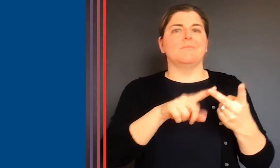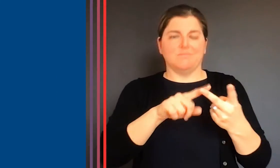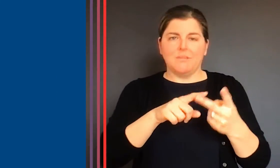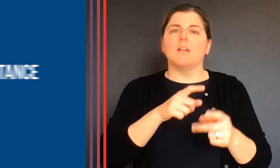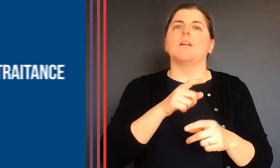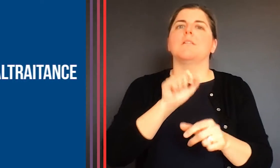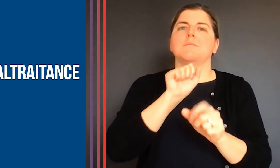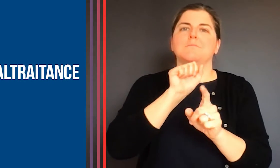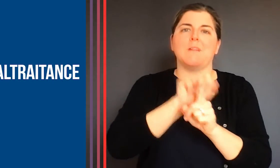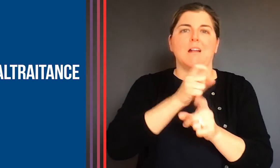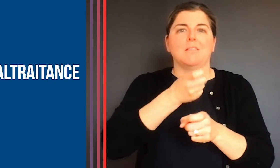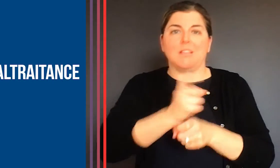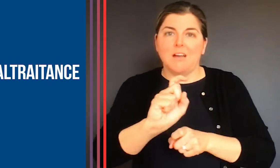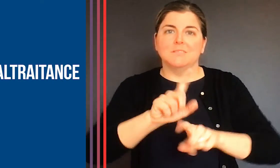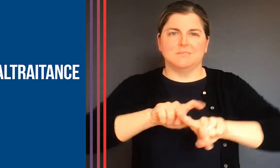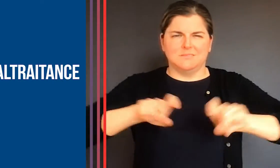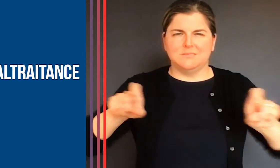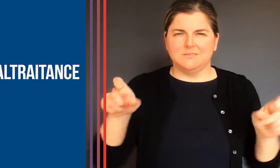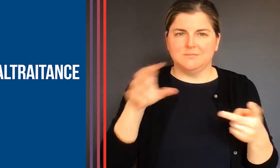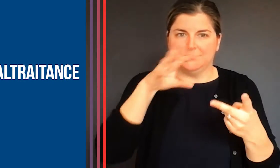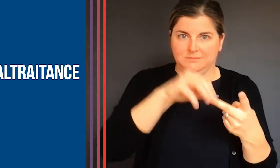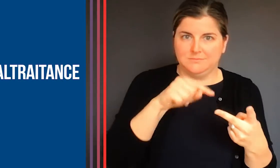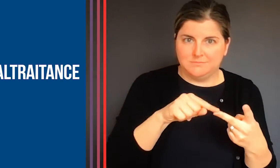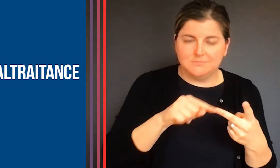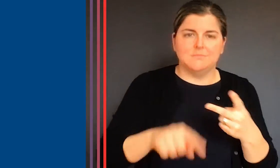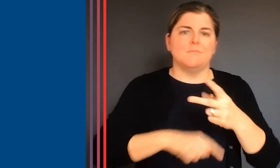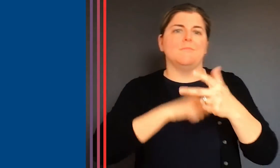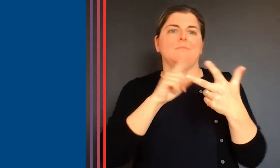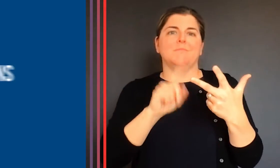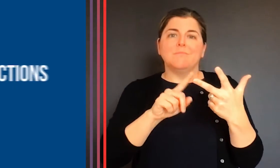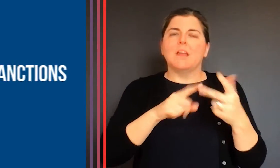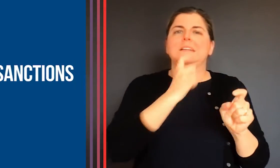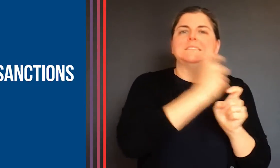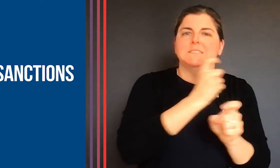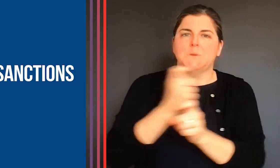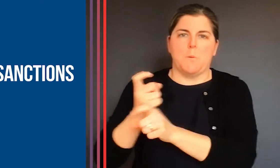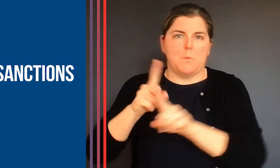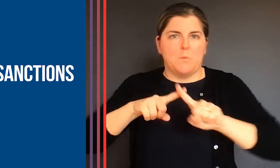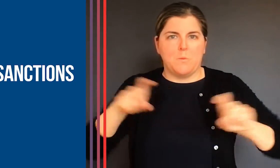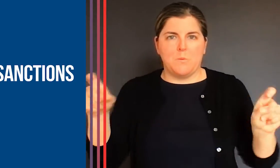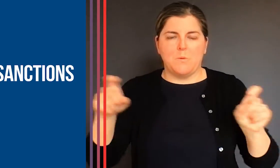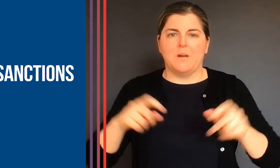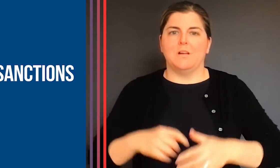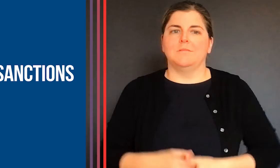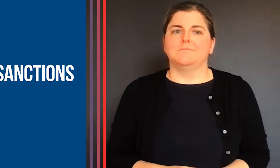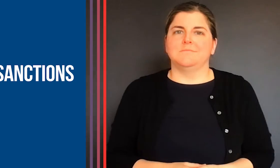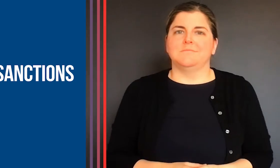2) la maltraitance; et 3) les sanctions.